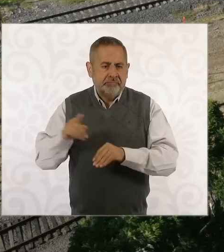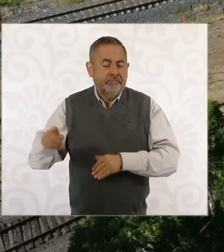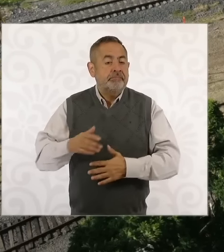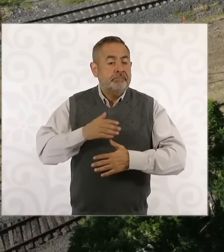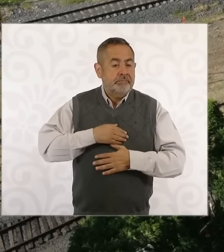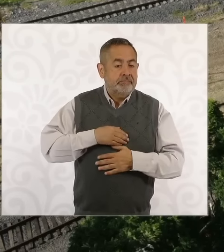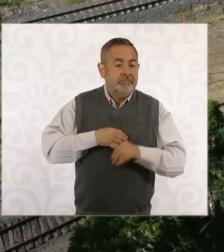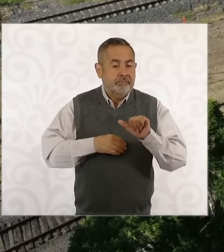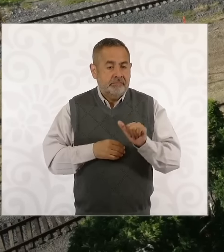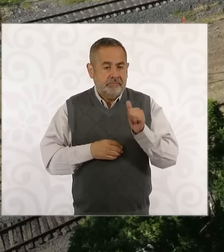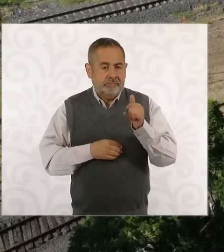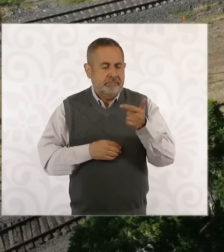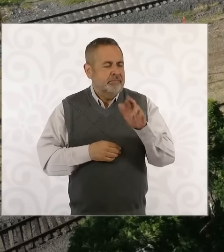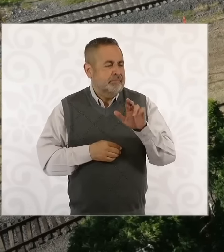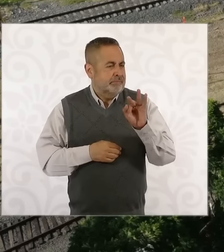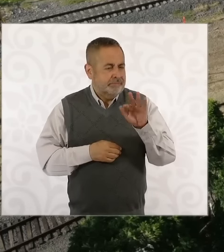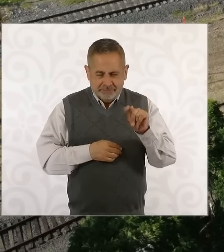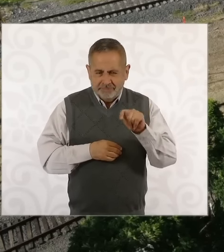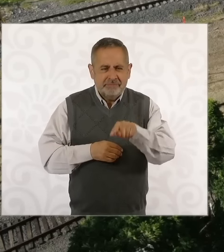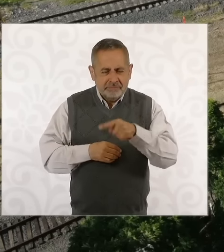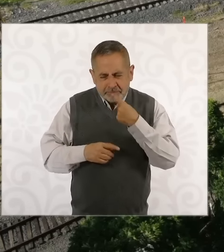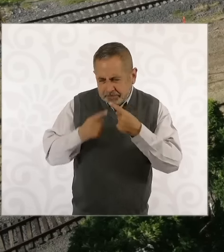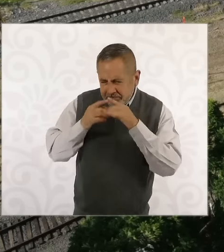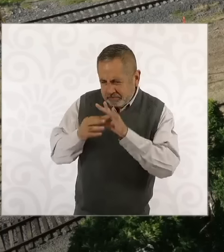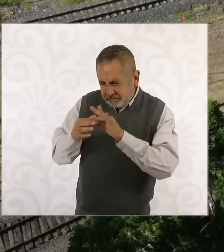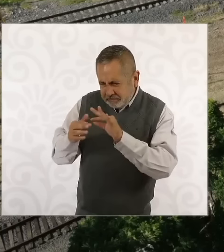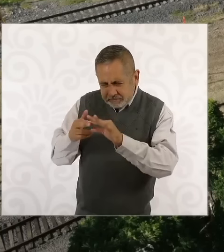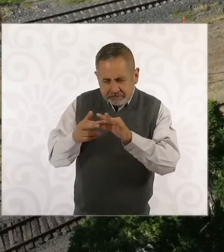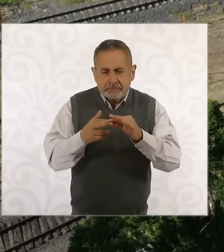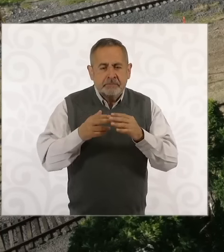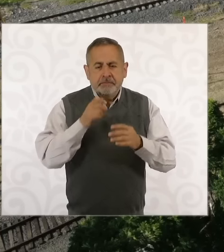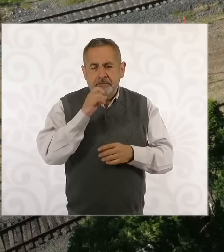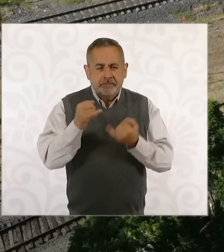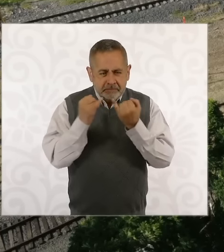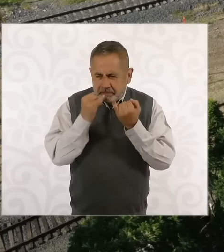estudios de demanda de impacto social urbano, el análisis económico y también estudios ambientales.